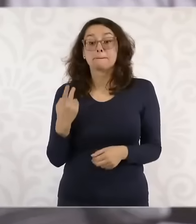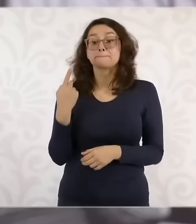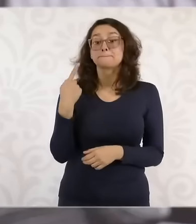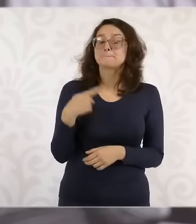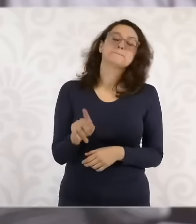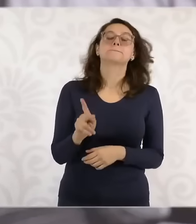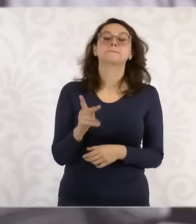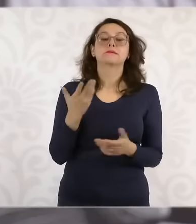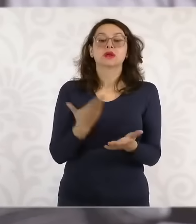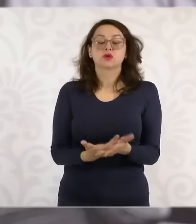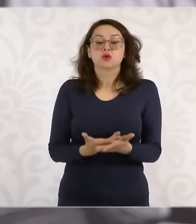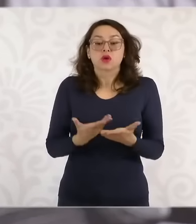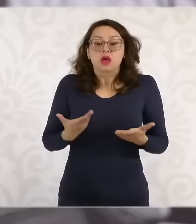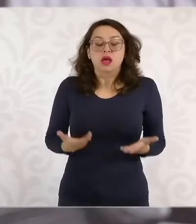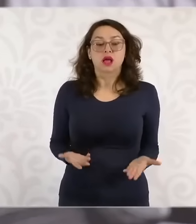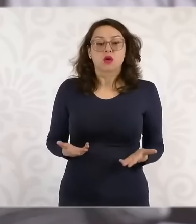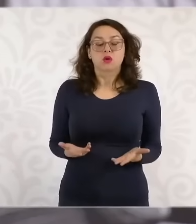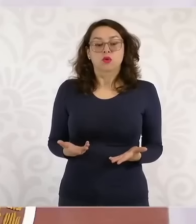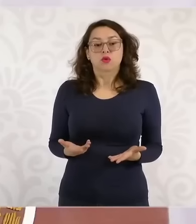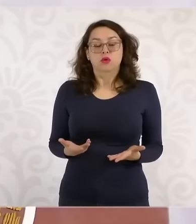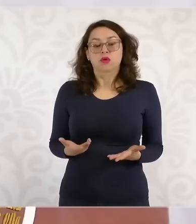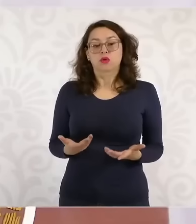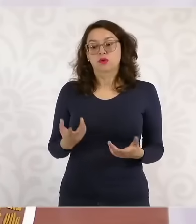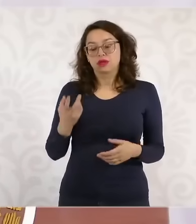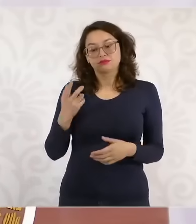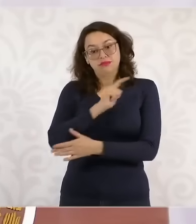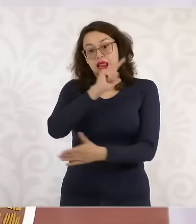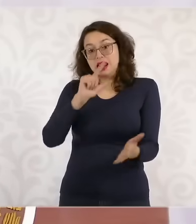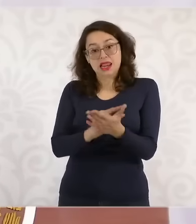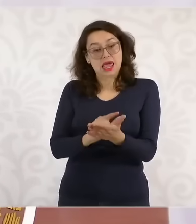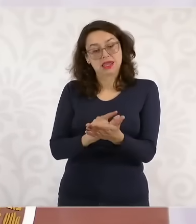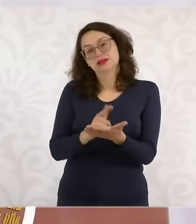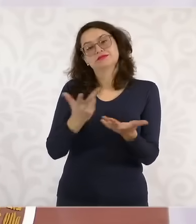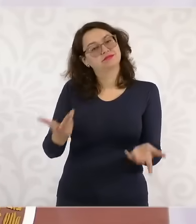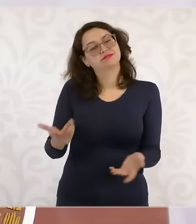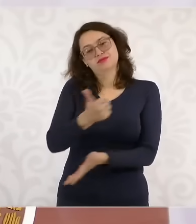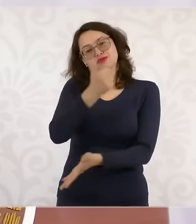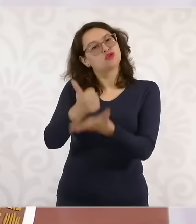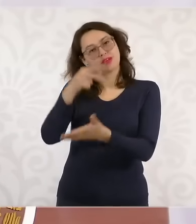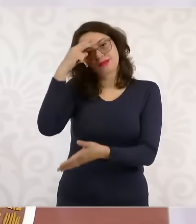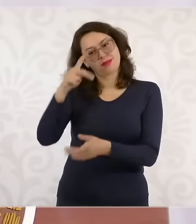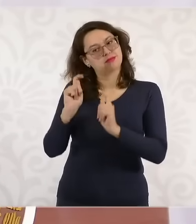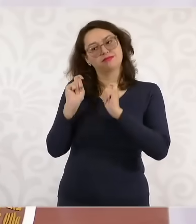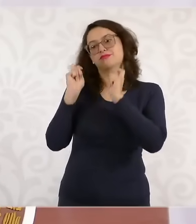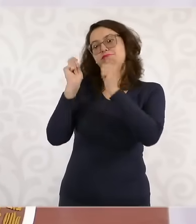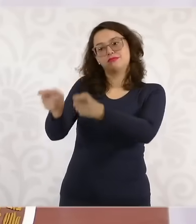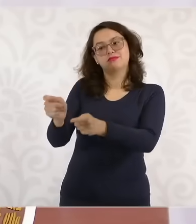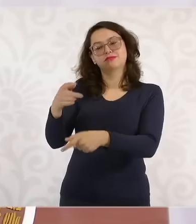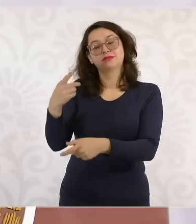ente ahora eh la actualización de esas leyes, pues sería prudente que que las que las analizaran.